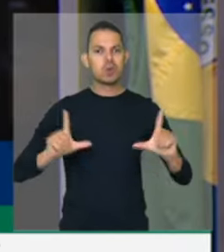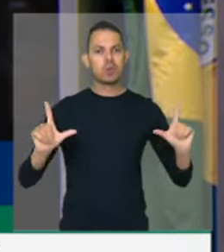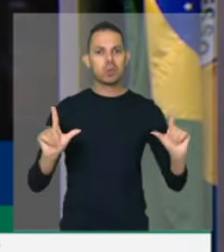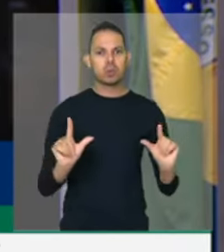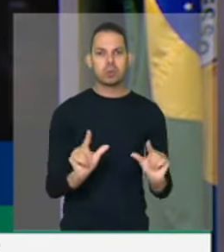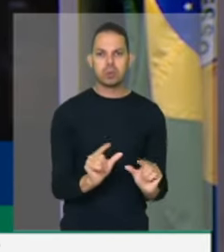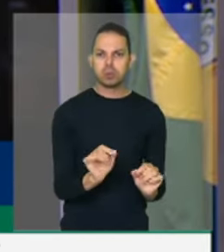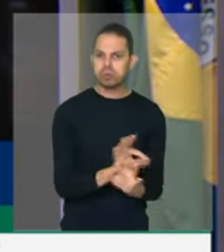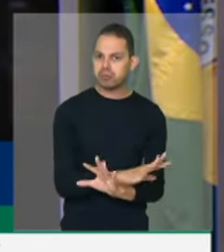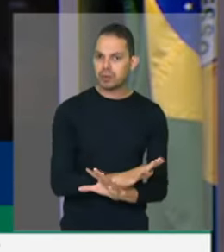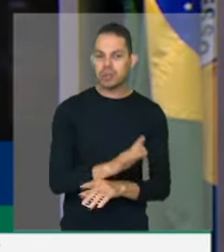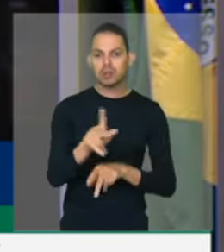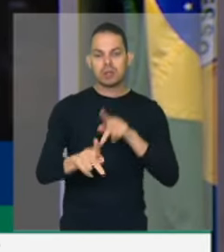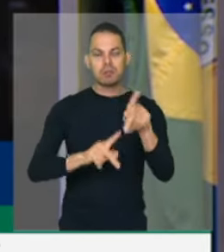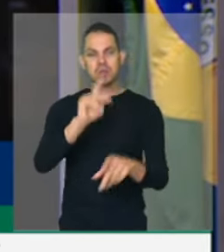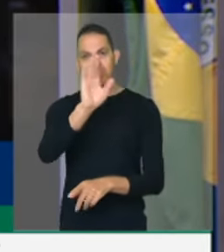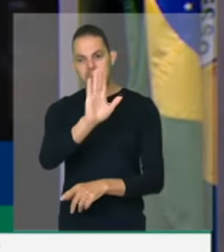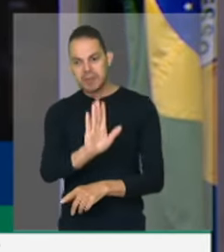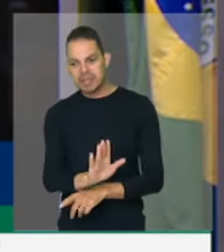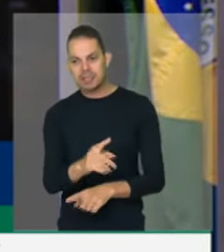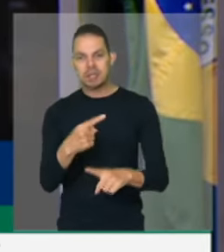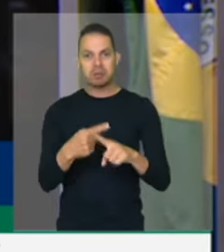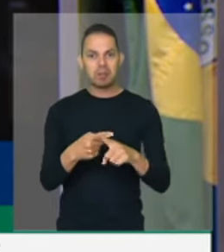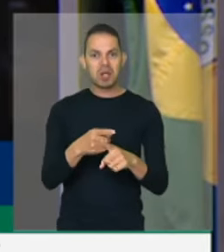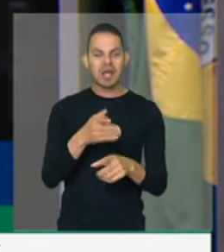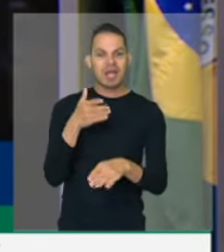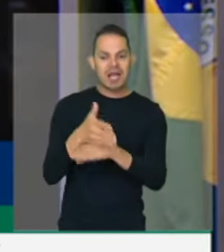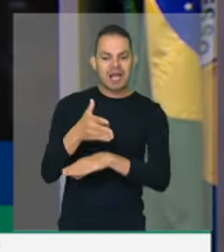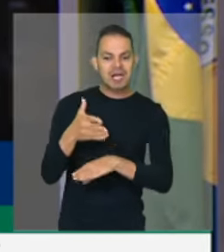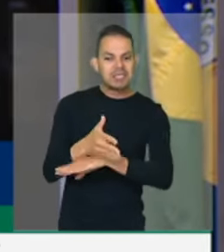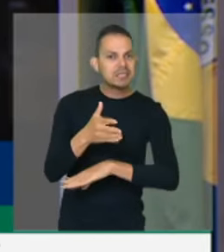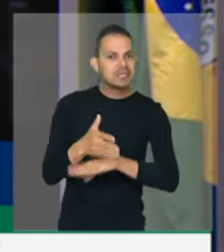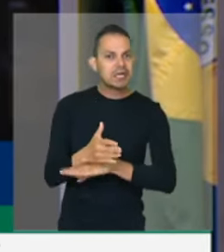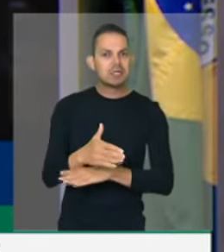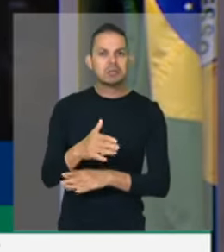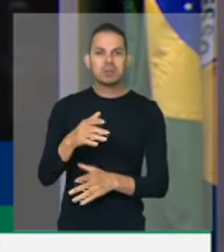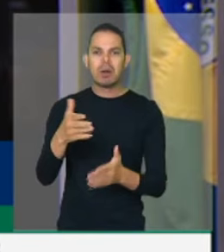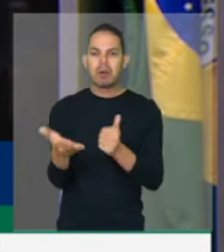ACESSO AO MÍNIMO DE CUIDADOS... QUANDO.... ACOMETIDOS DE FORMAS MAIS